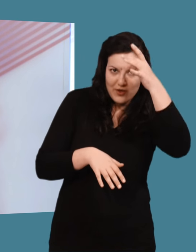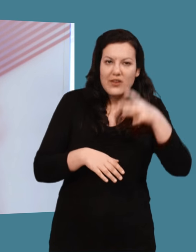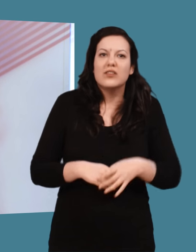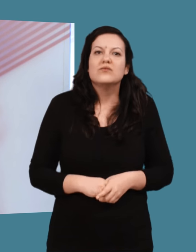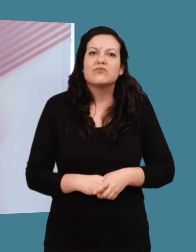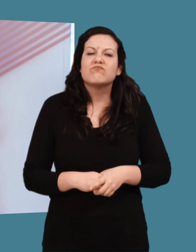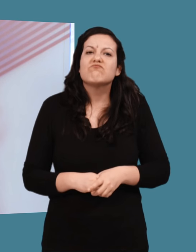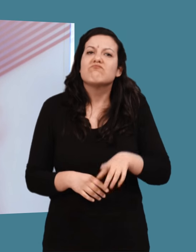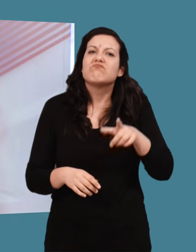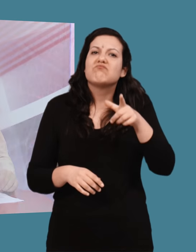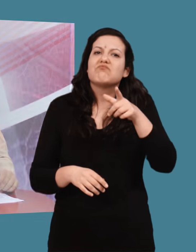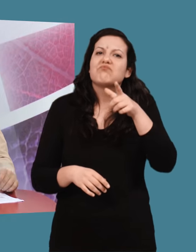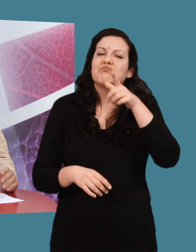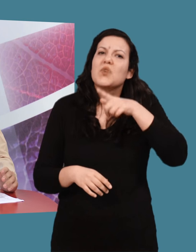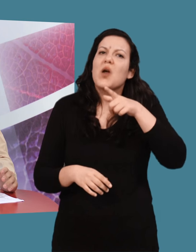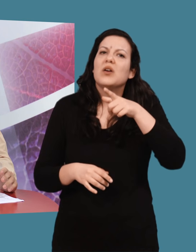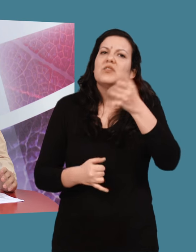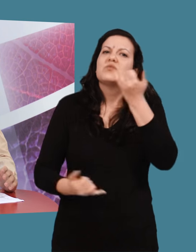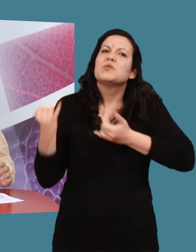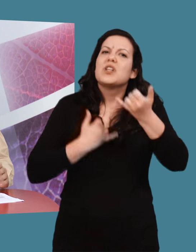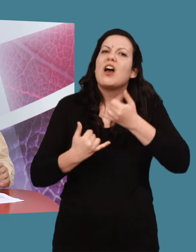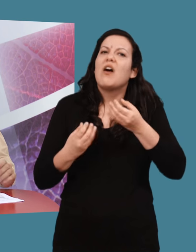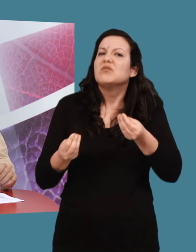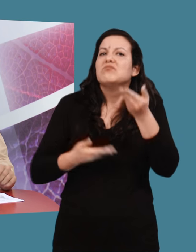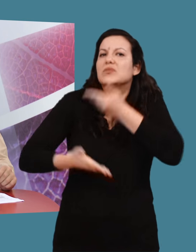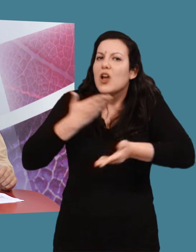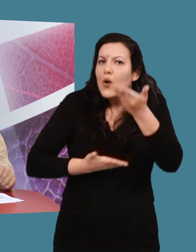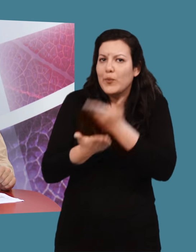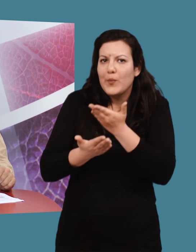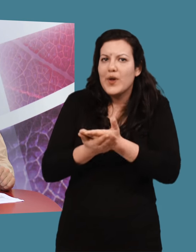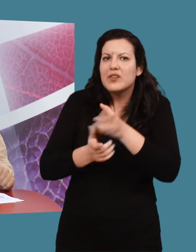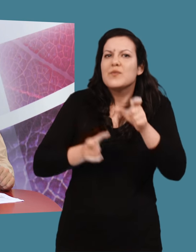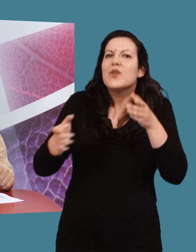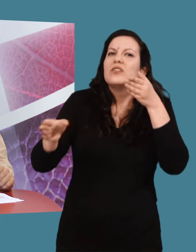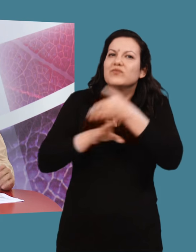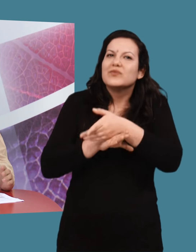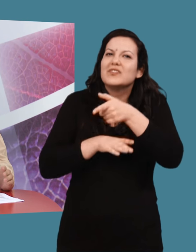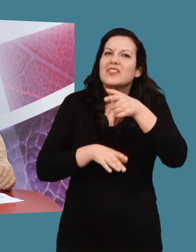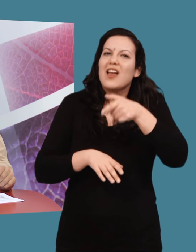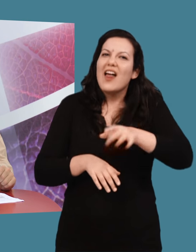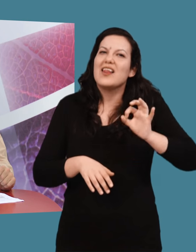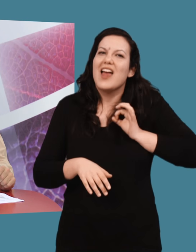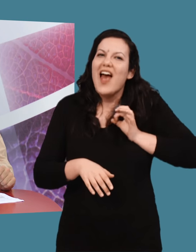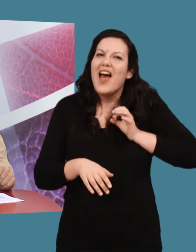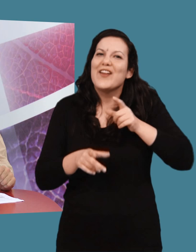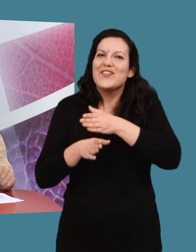Y si les parece vamos a ver que es lo que nos comentaban, en diálogo con Propuestas los ingresantes a este ciclo lectivo 2015,